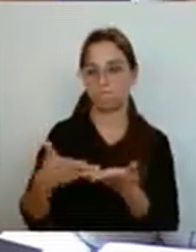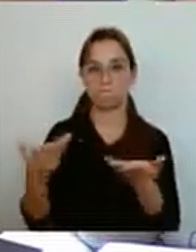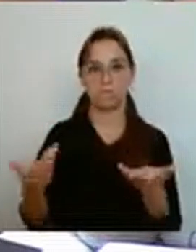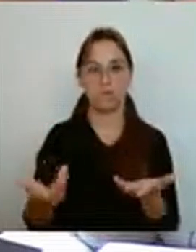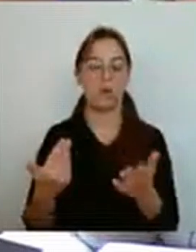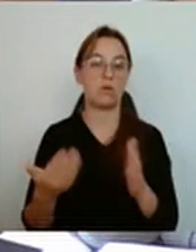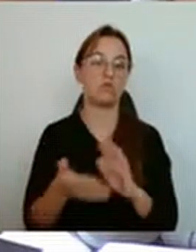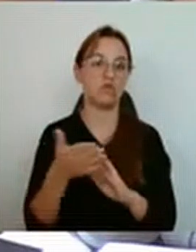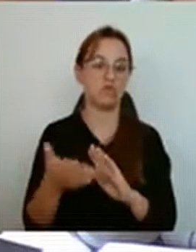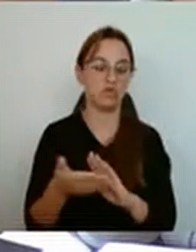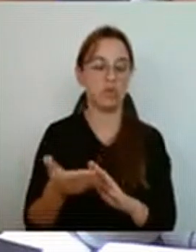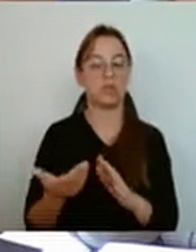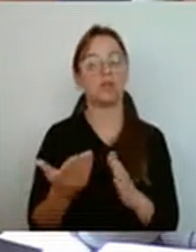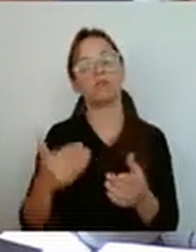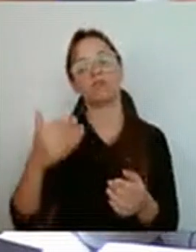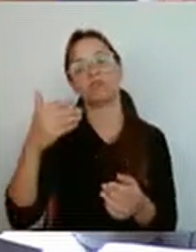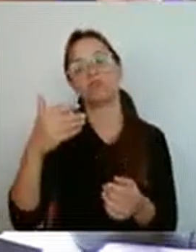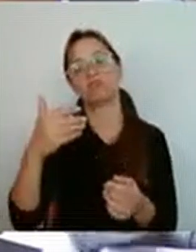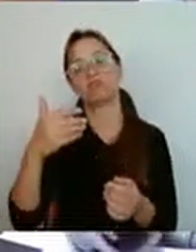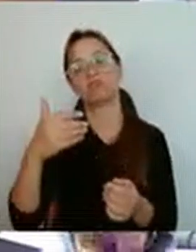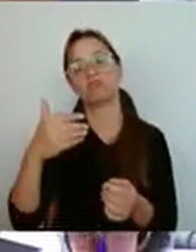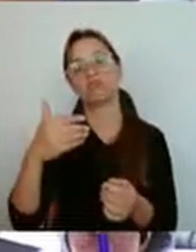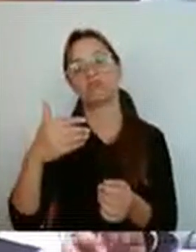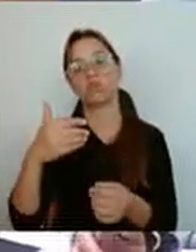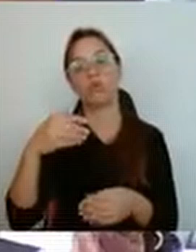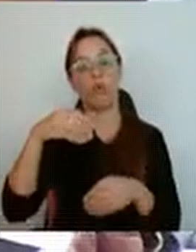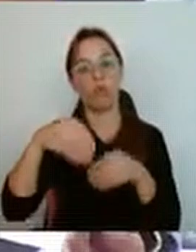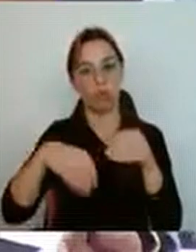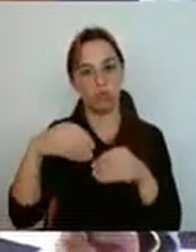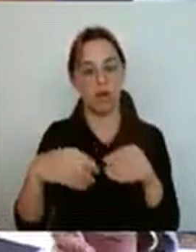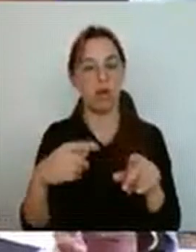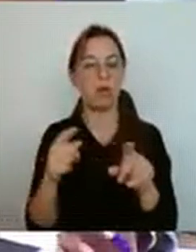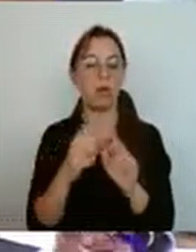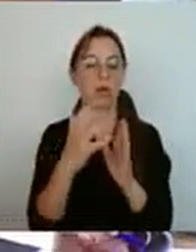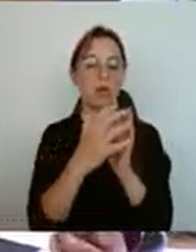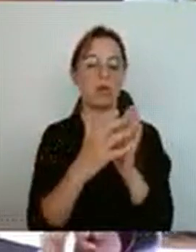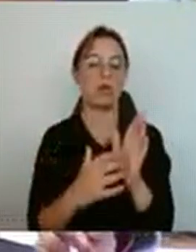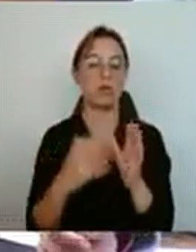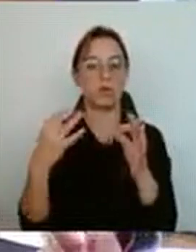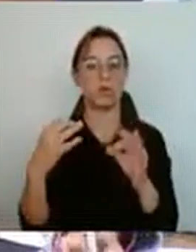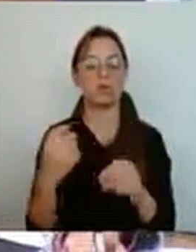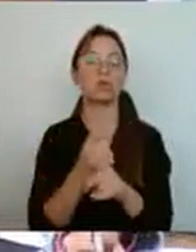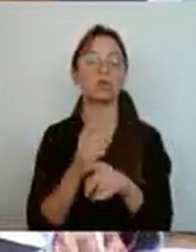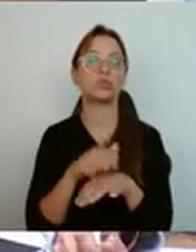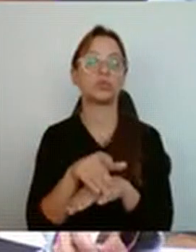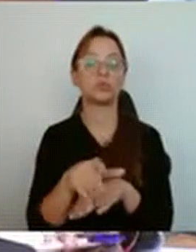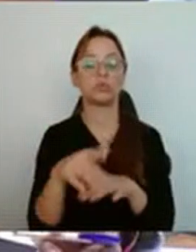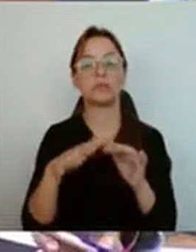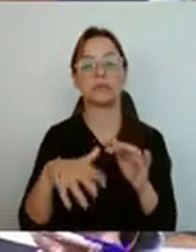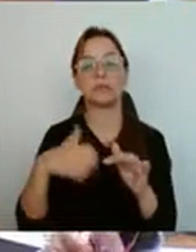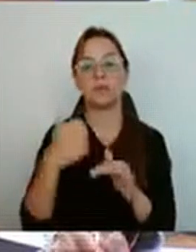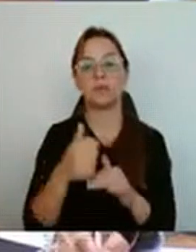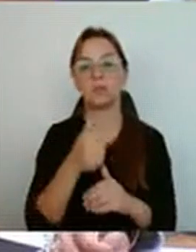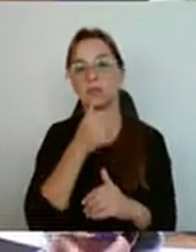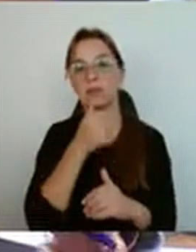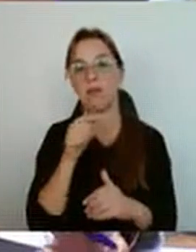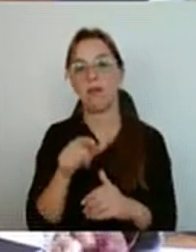como estava no seu texto original, uma vez que apenas a Assembleia é deliberativa e não as comissões ou reuniões de